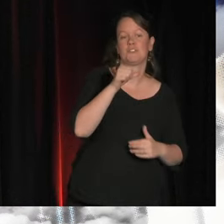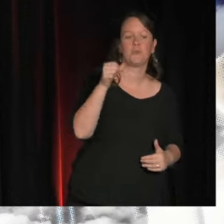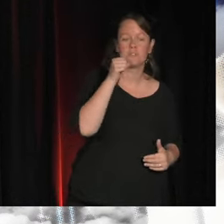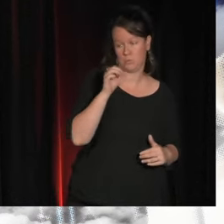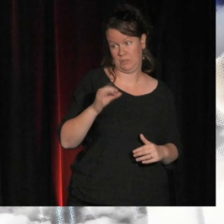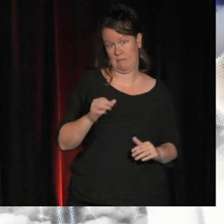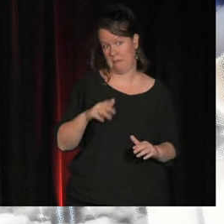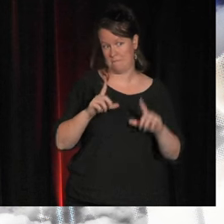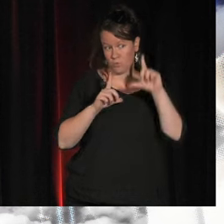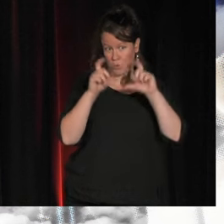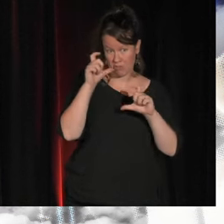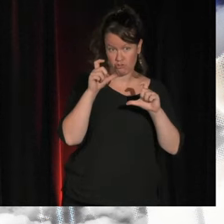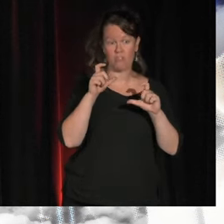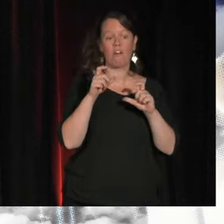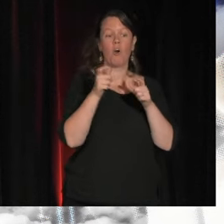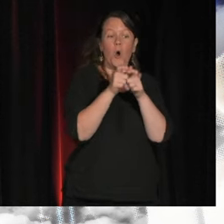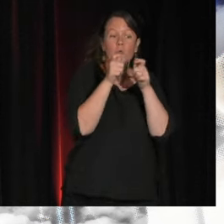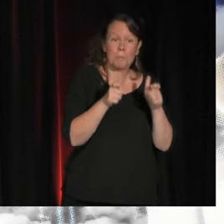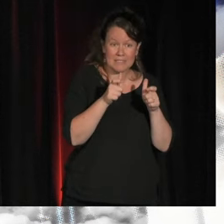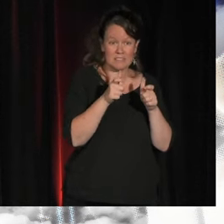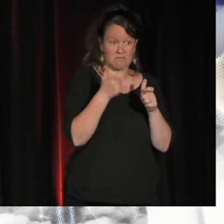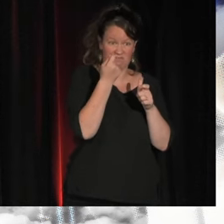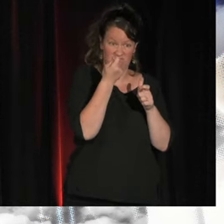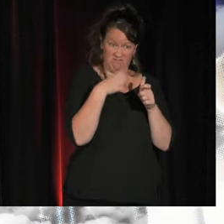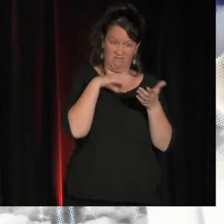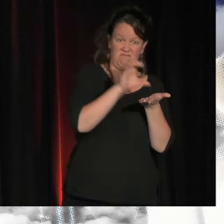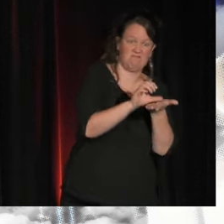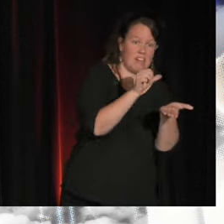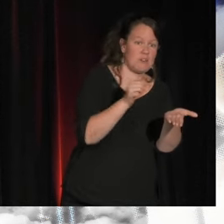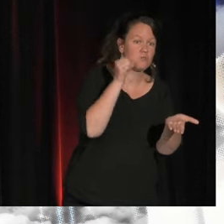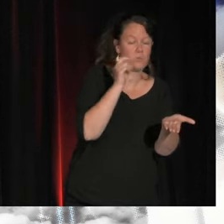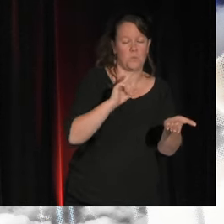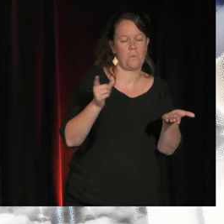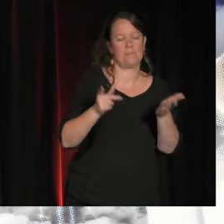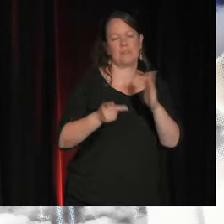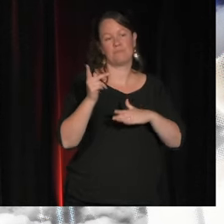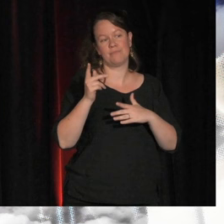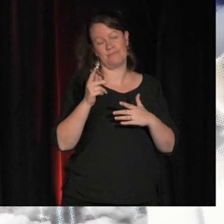même Twitch, en réalité, ce n'est pas une entreprise qui est si rentable que ça et c'est plus une épine dans le pied d'Amazon